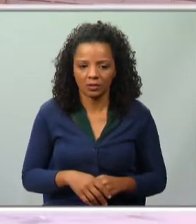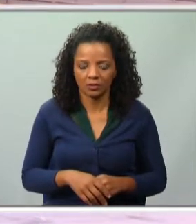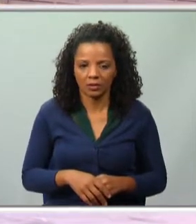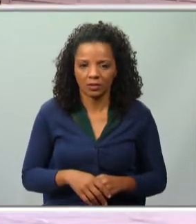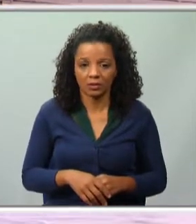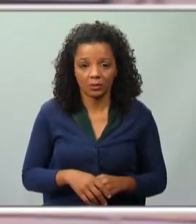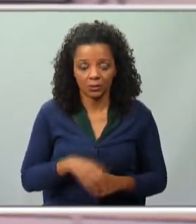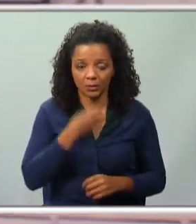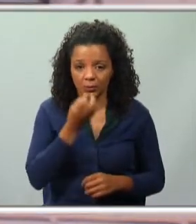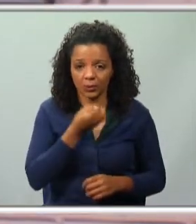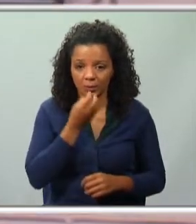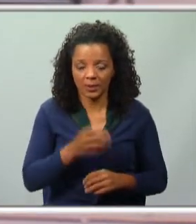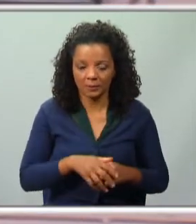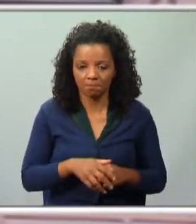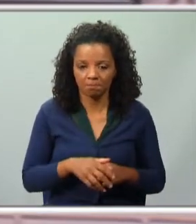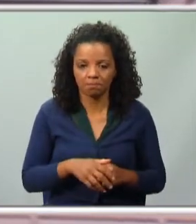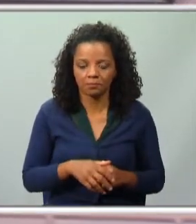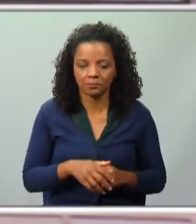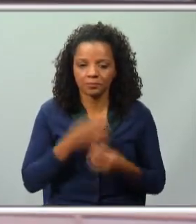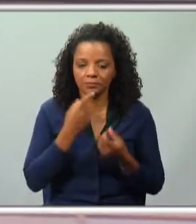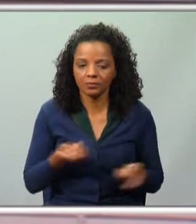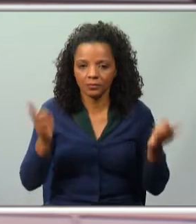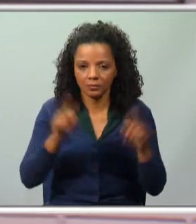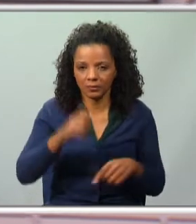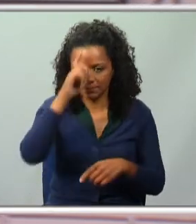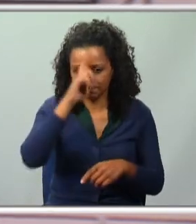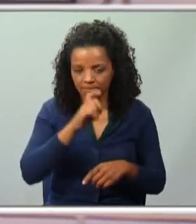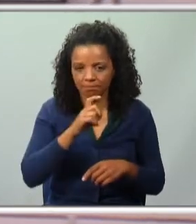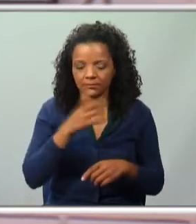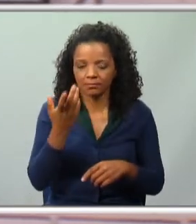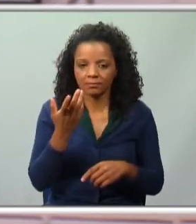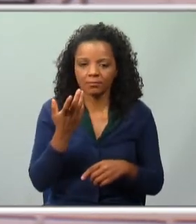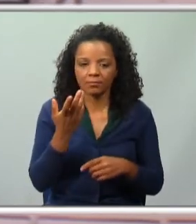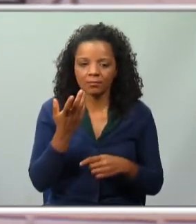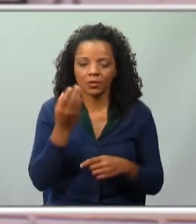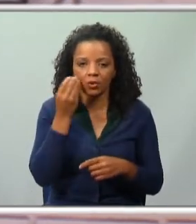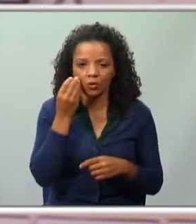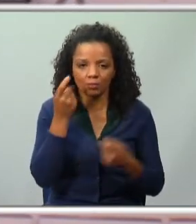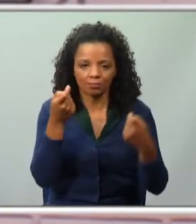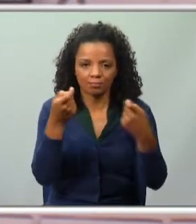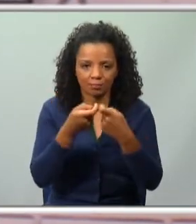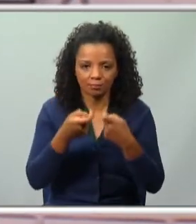é muito bem voltarmos então a relembrar o tipo de relação que as palavras podem 回想起來很好語言所能產生的那種關係